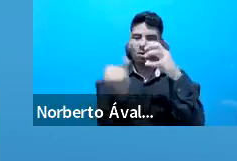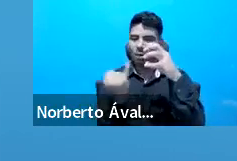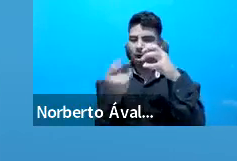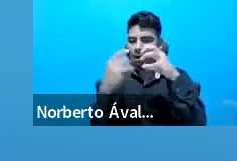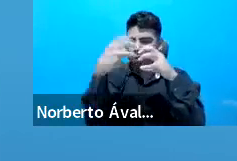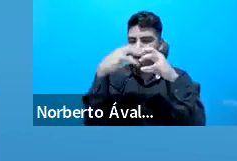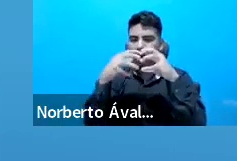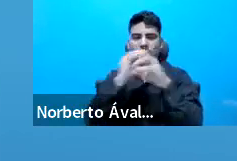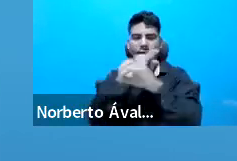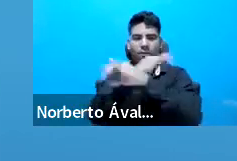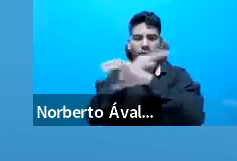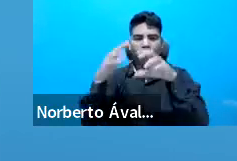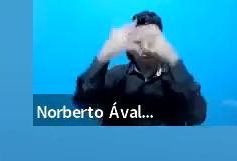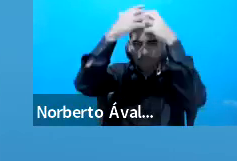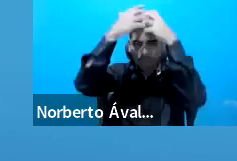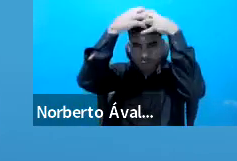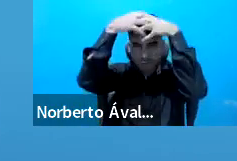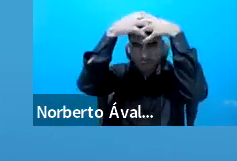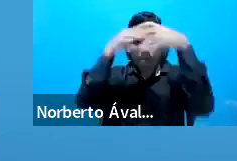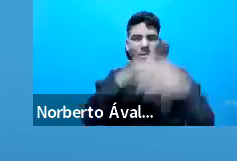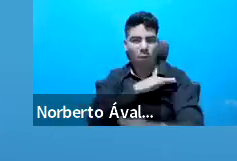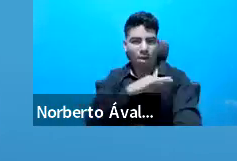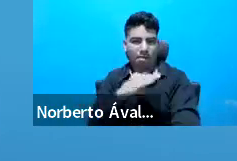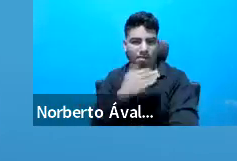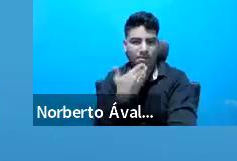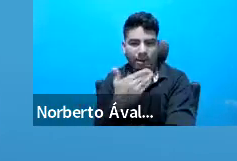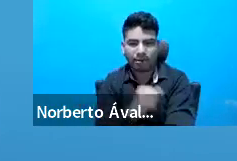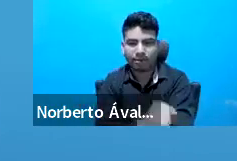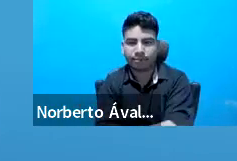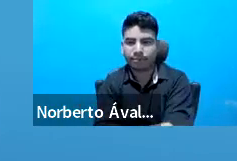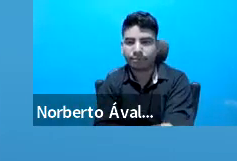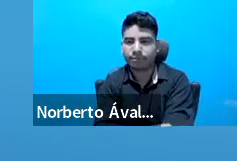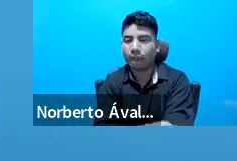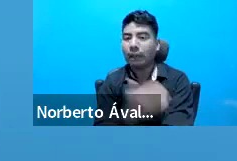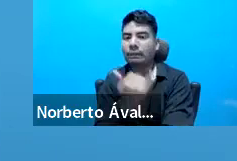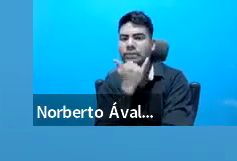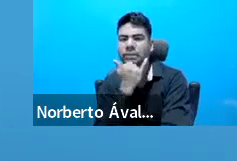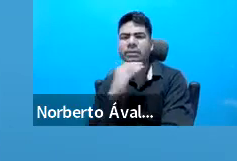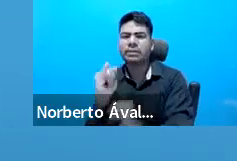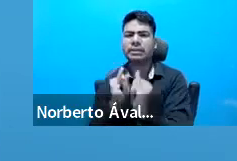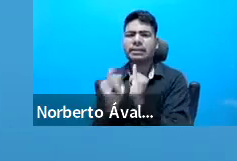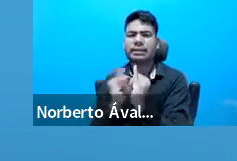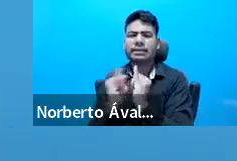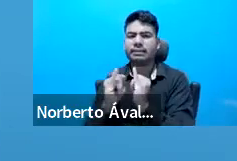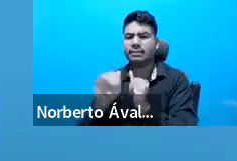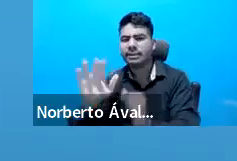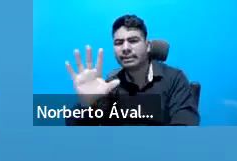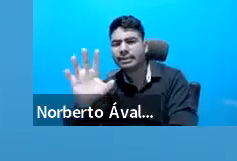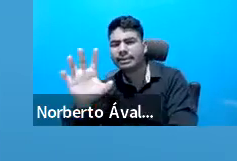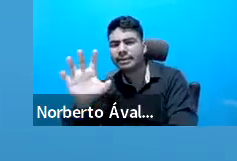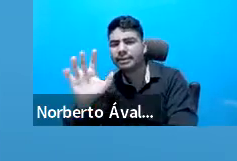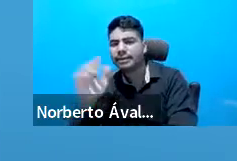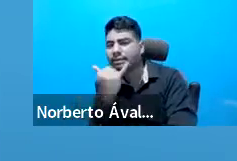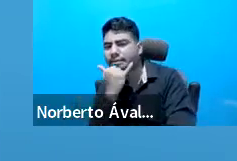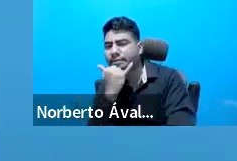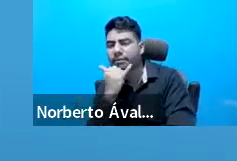No yo Vaya ya Vaya, ya voy . Ya voy. , ya voy. Yo. ¿Qué ¿Qué se , ya voy. Yo. ¿Qué que se me coge ya voy. Yo. ¿Qué que se me coge